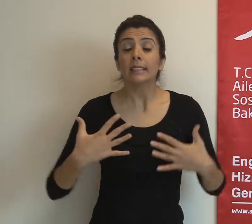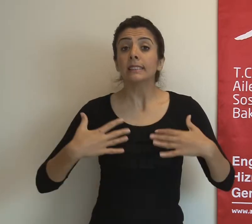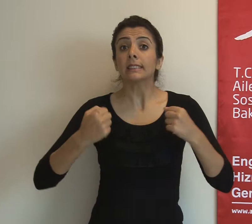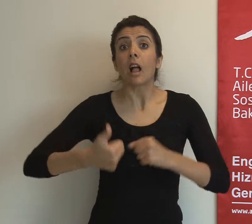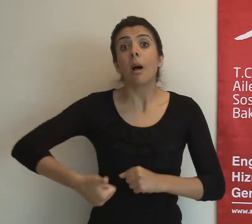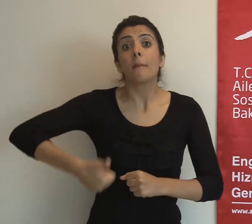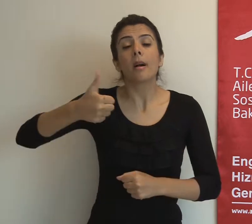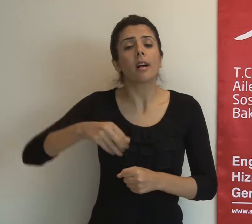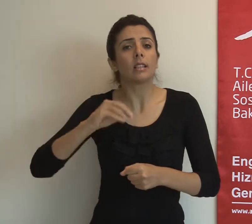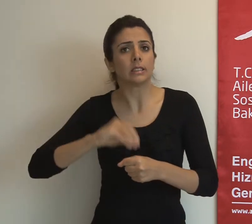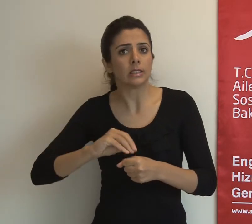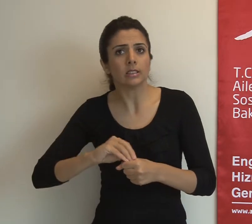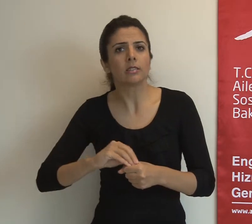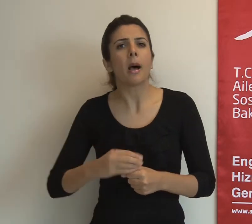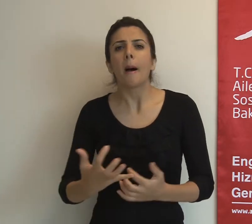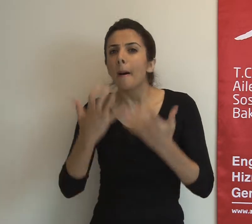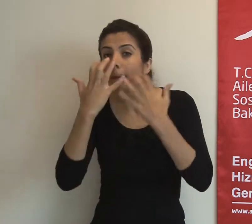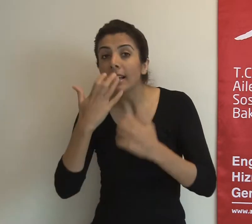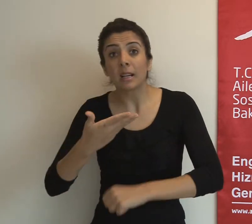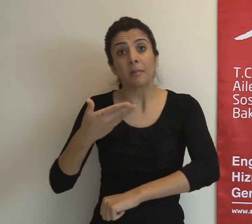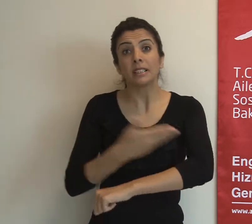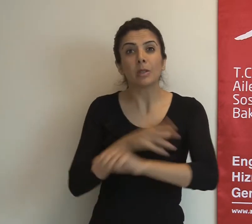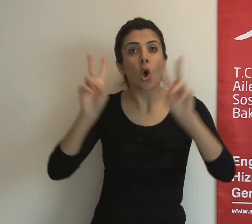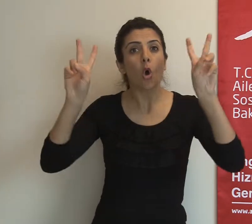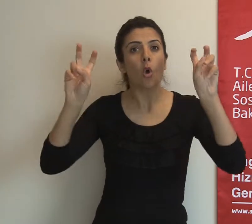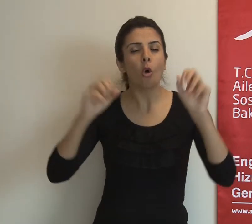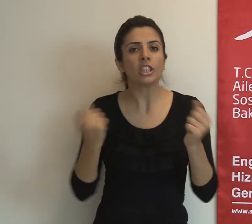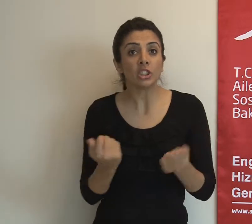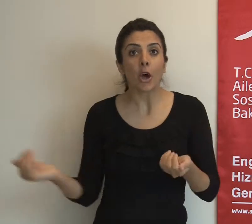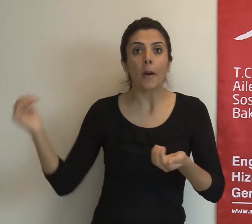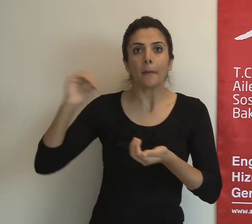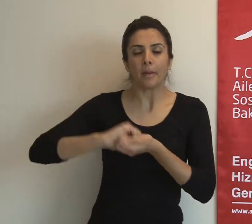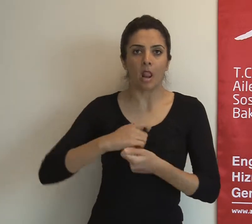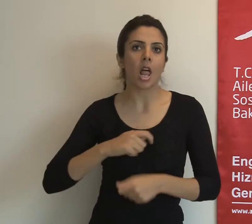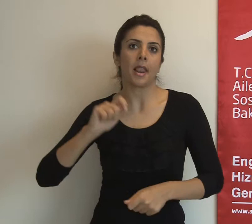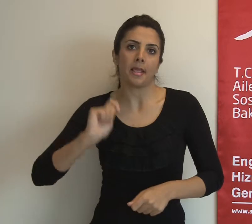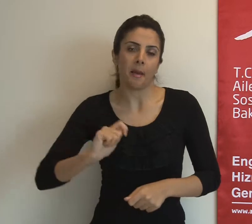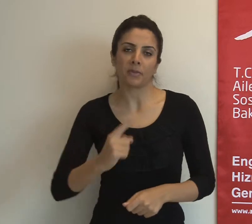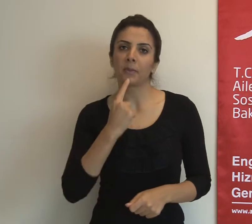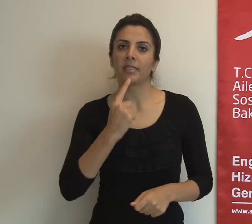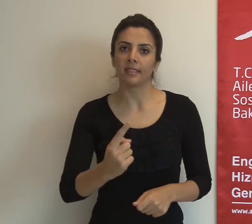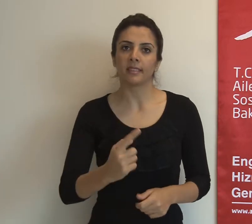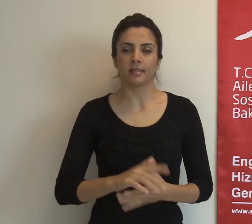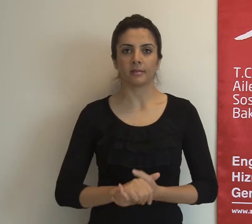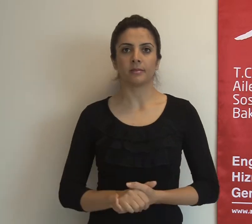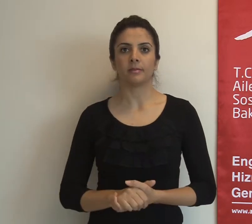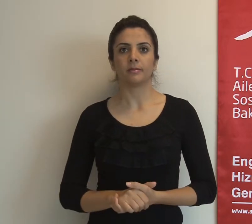Sağlık Bakanlığı ile de bakım hizmetleri konusunda işbirliği yapıldığını kaydetti.